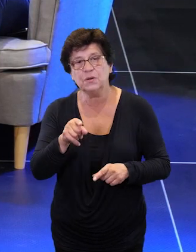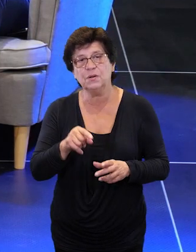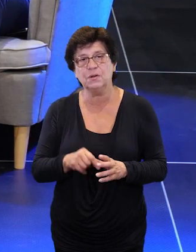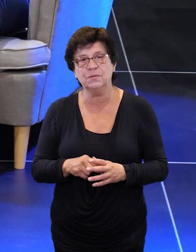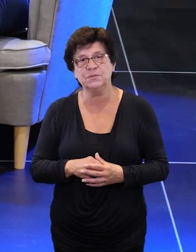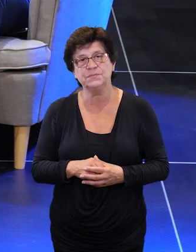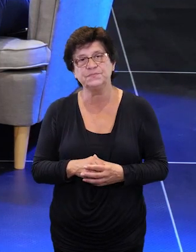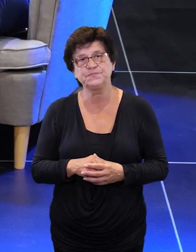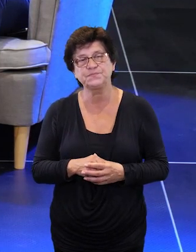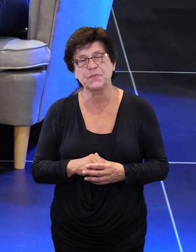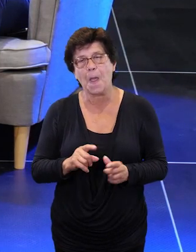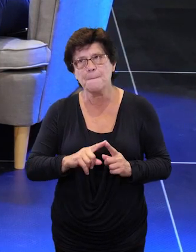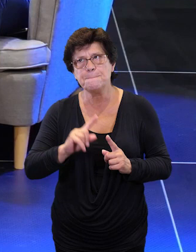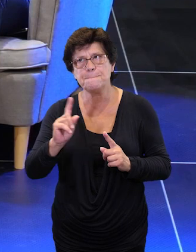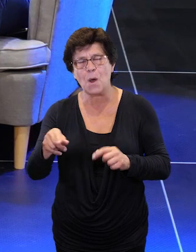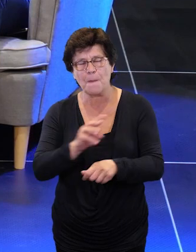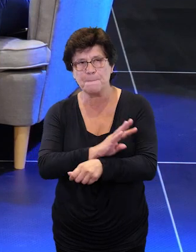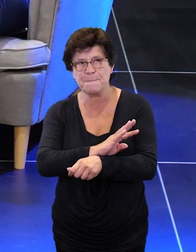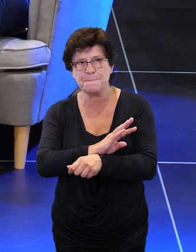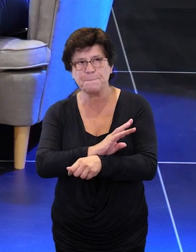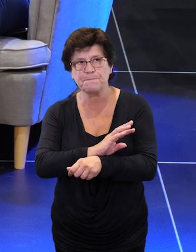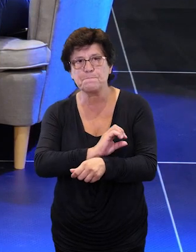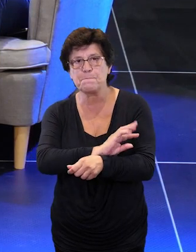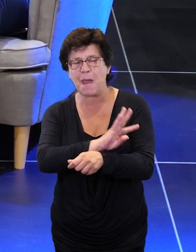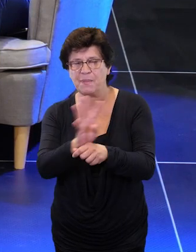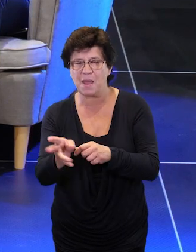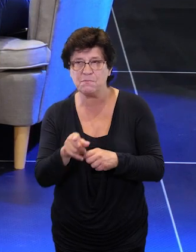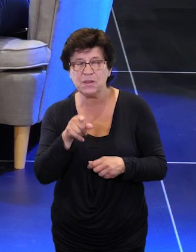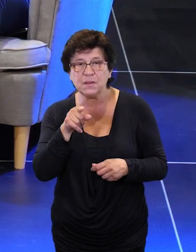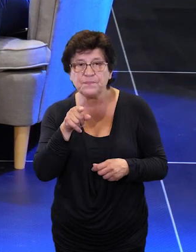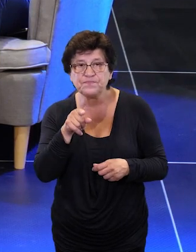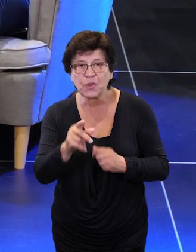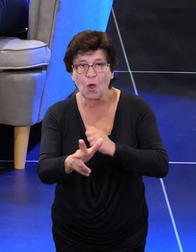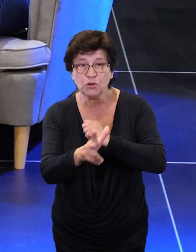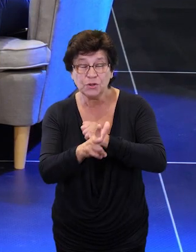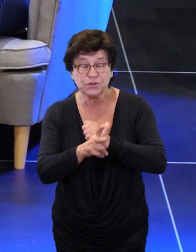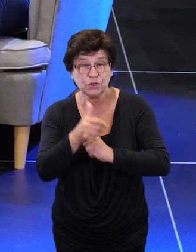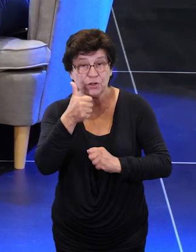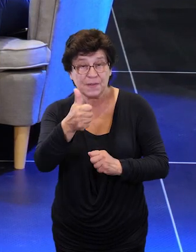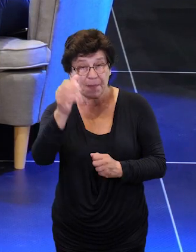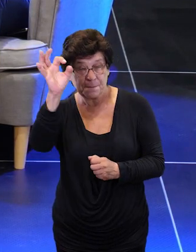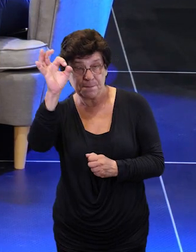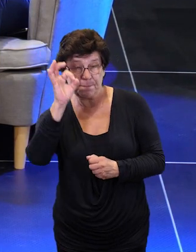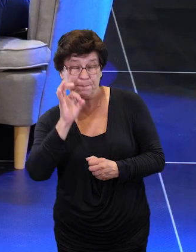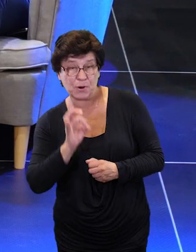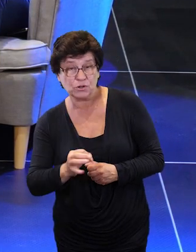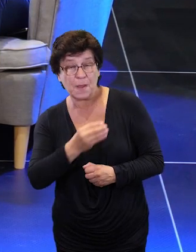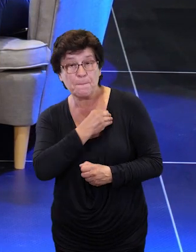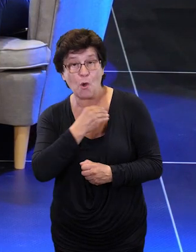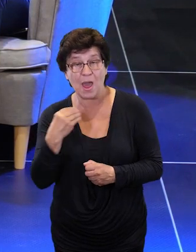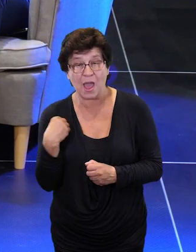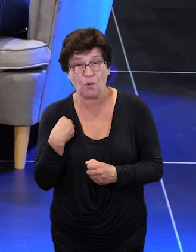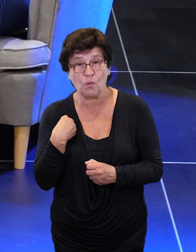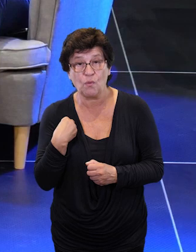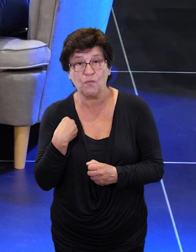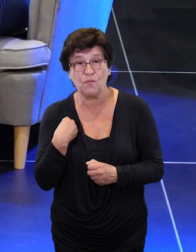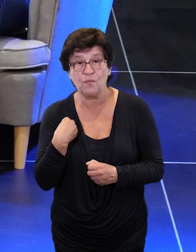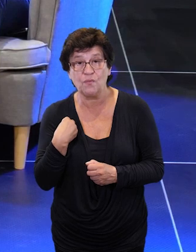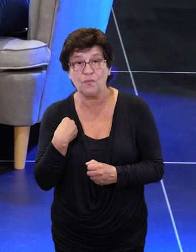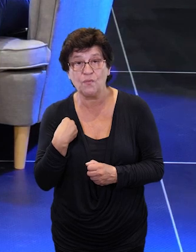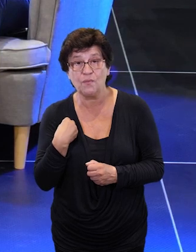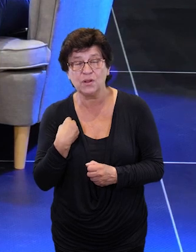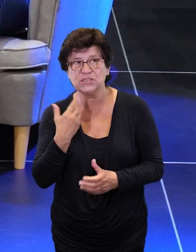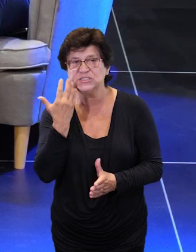po pandemii i wyszło, że 81% Polaków straciło to zaufanie